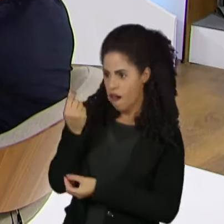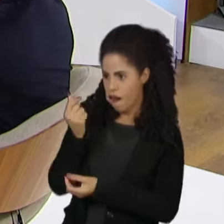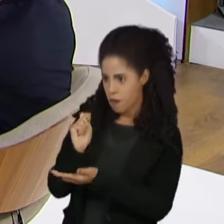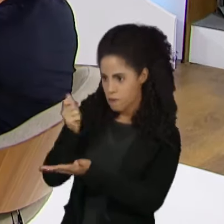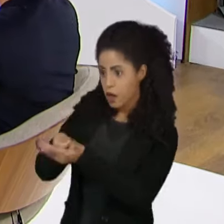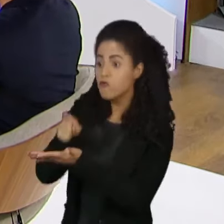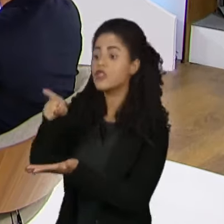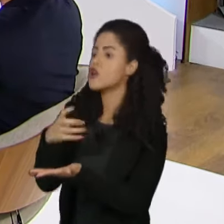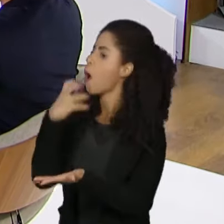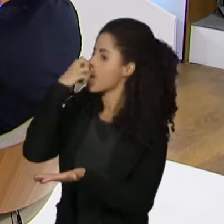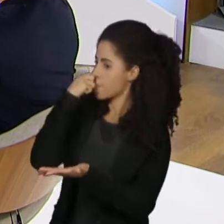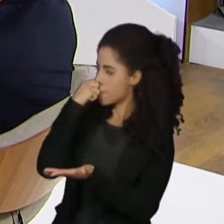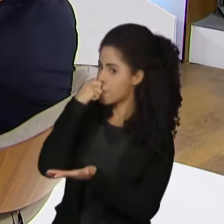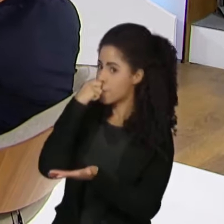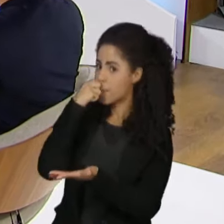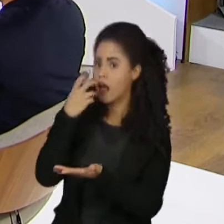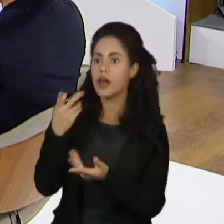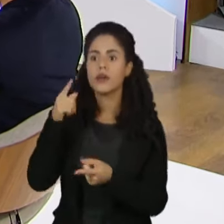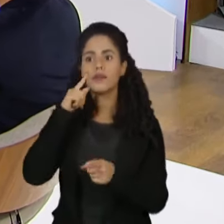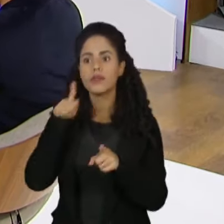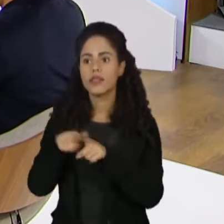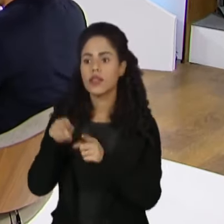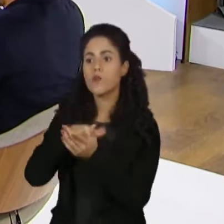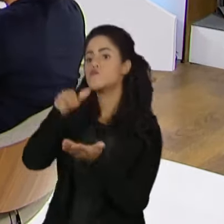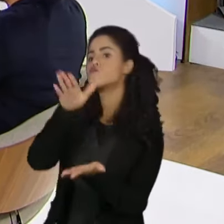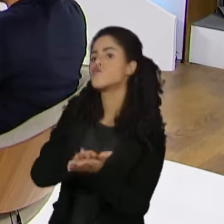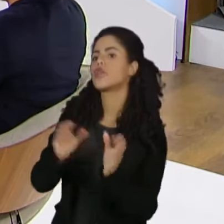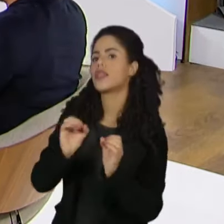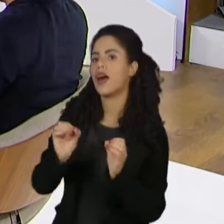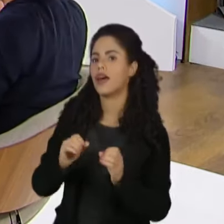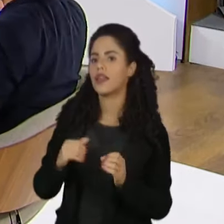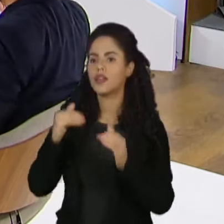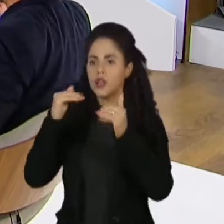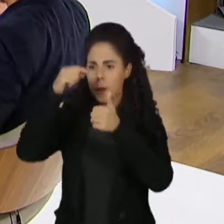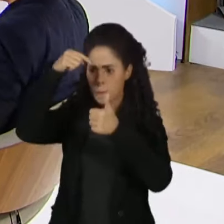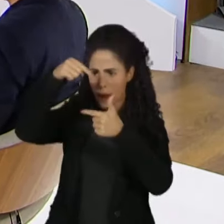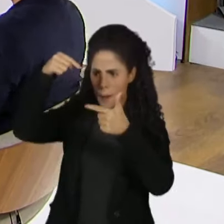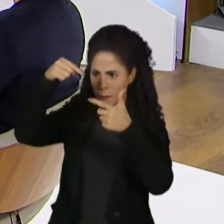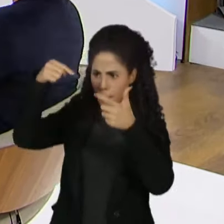para um guarda e para não receber uma multa e a gente elencando uma série de coisas o número de